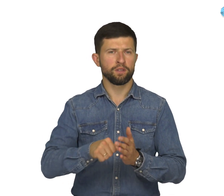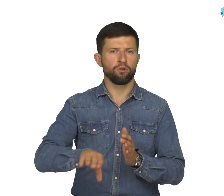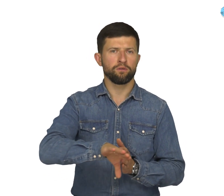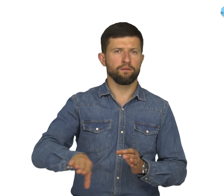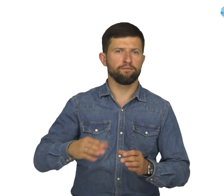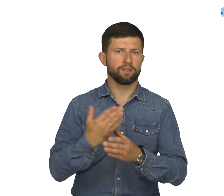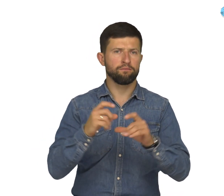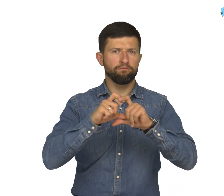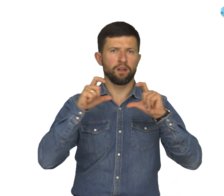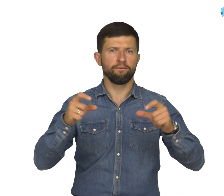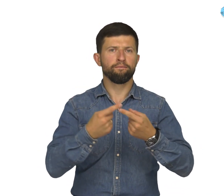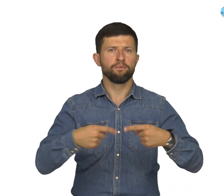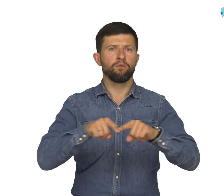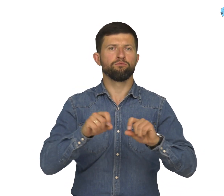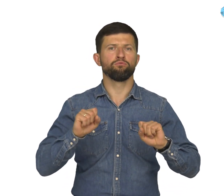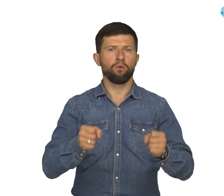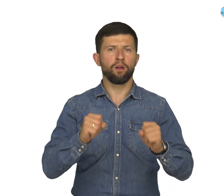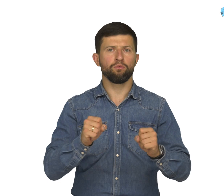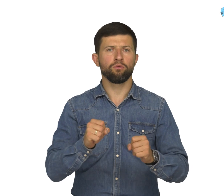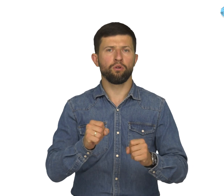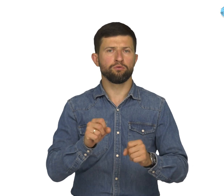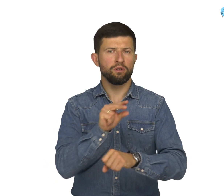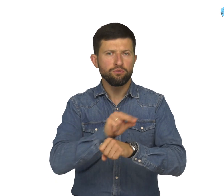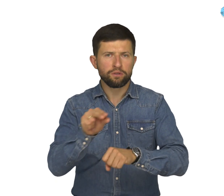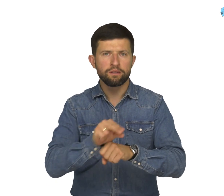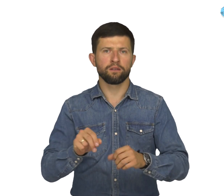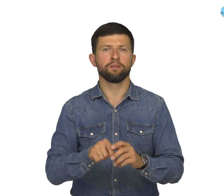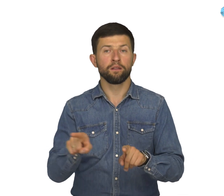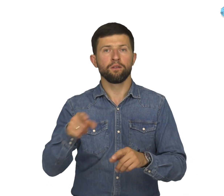z wyjątkiem podmiotu wykonującego działalność leczniczą,